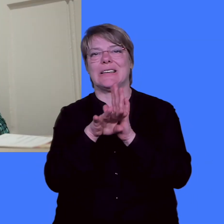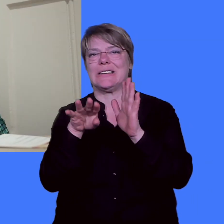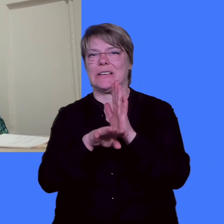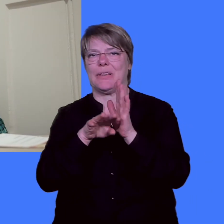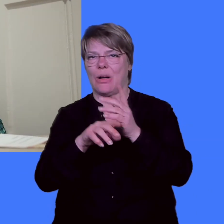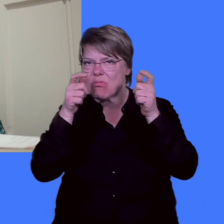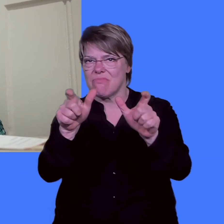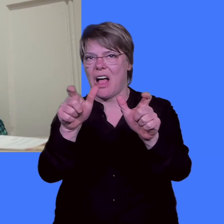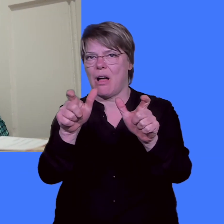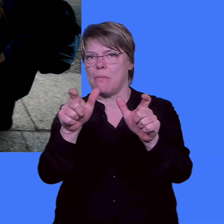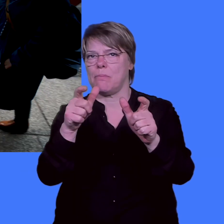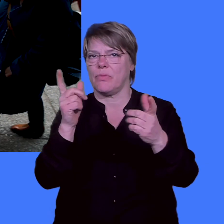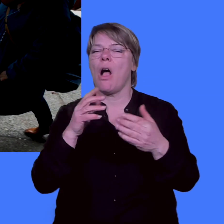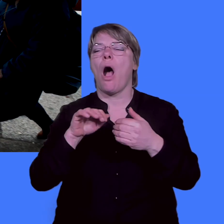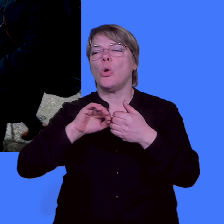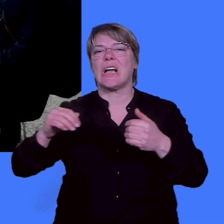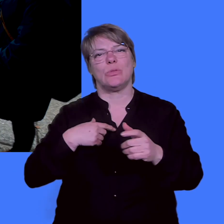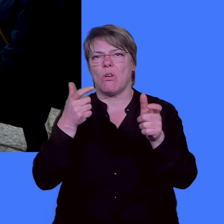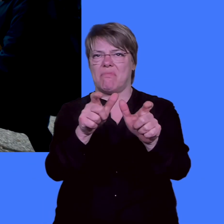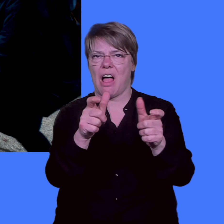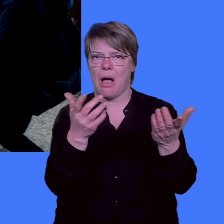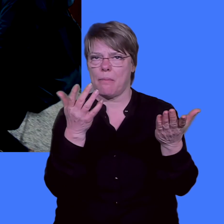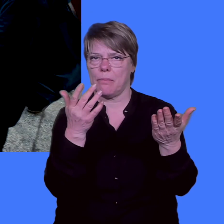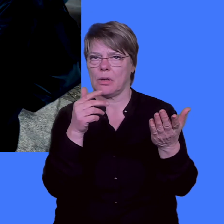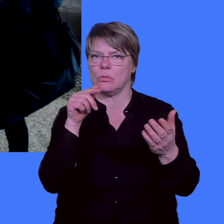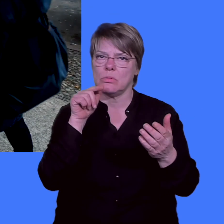Manchmal ist es auch schwer. Diskriminierung zu verstehen ist nicht immer einfach.